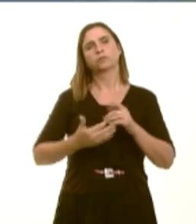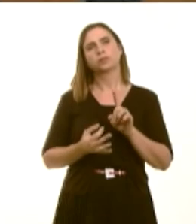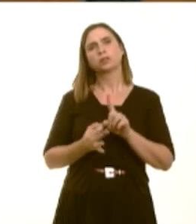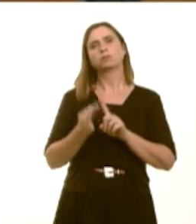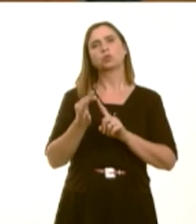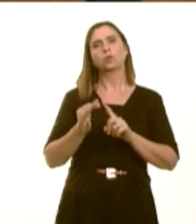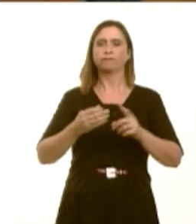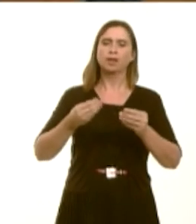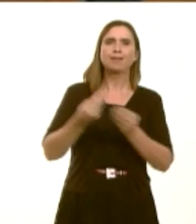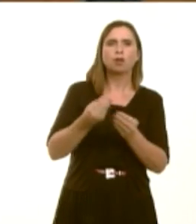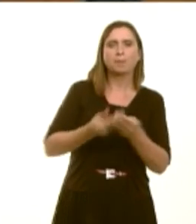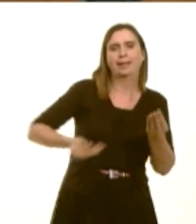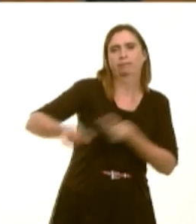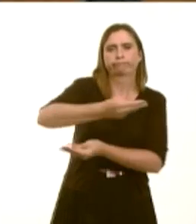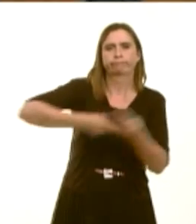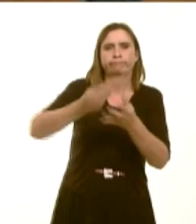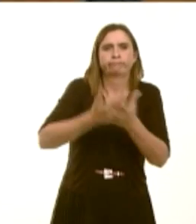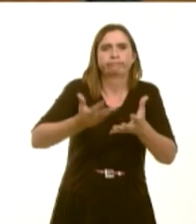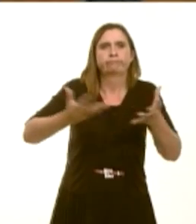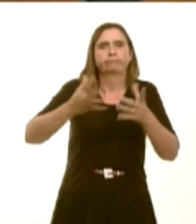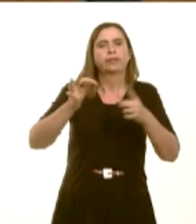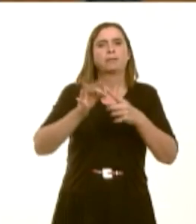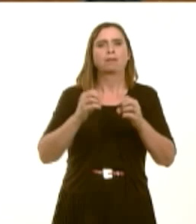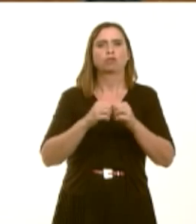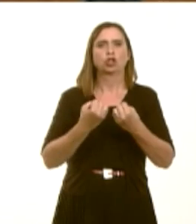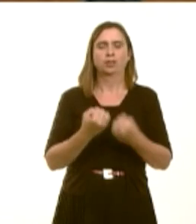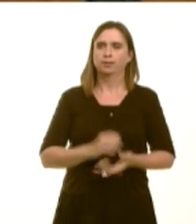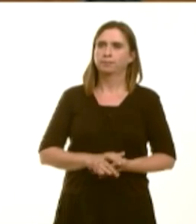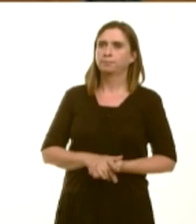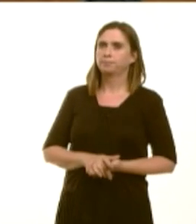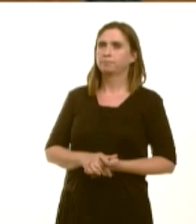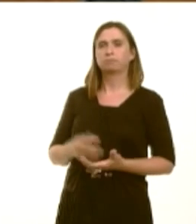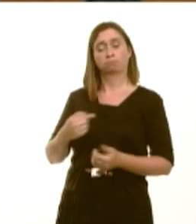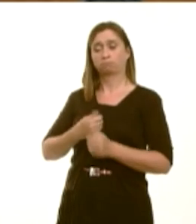Carwyn Jones: Rydym yn ymrwymedig i gefnogi twf economaidd drwy ymyriadau fel cymorth